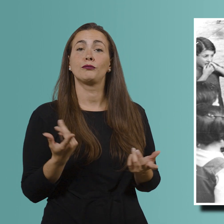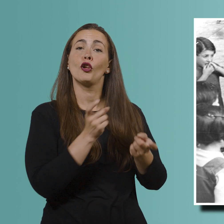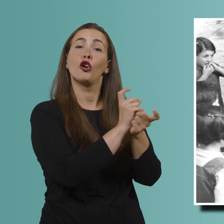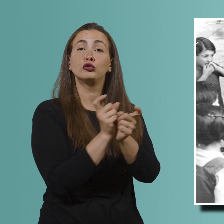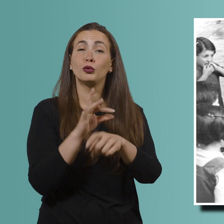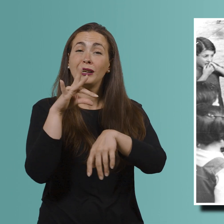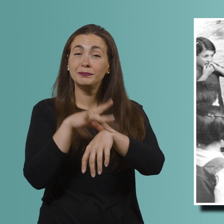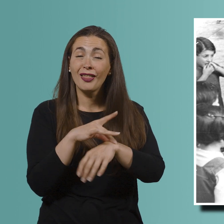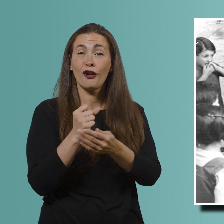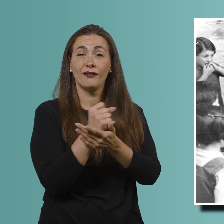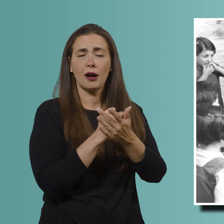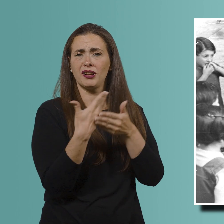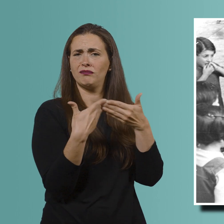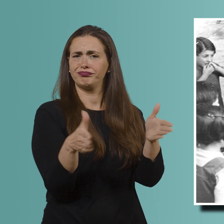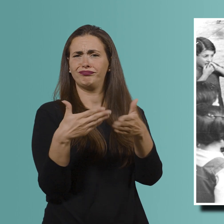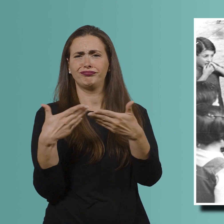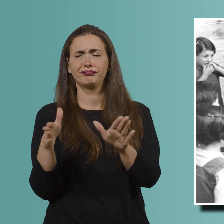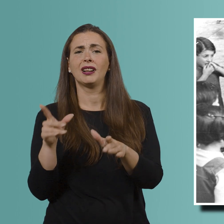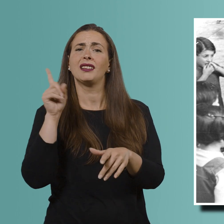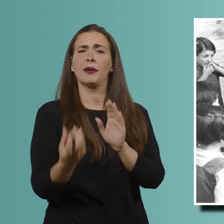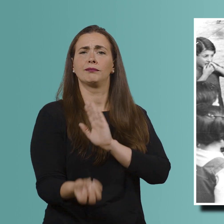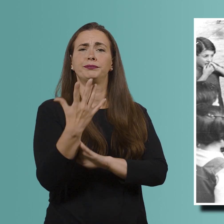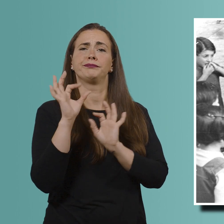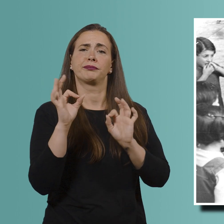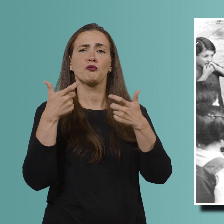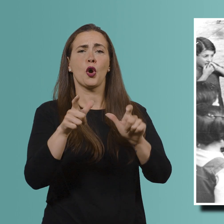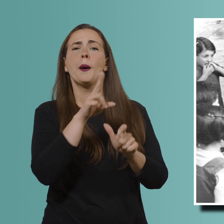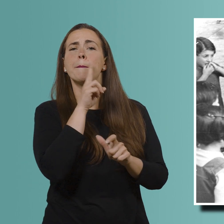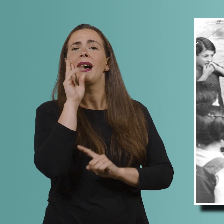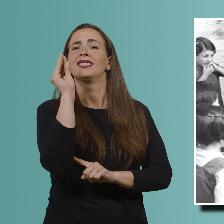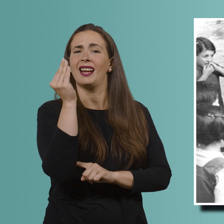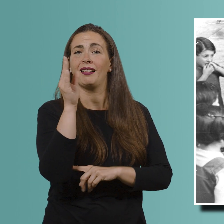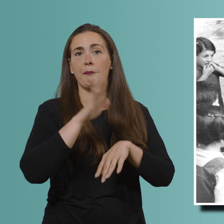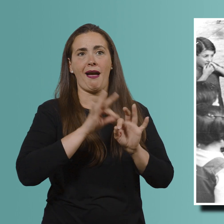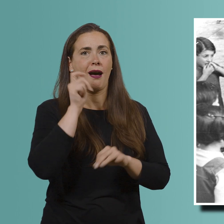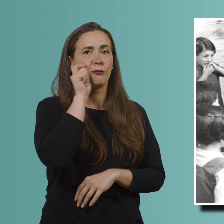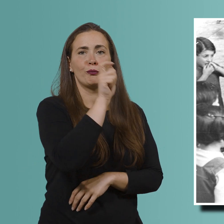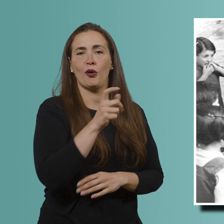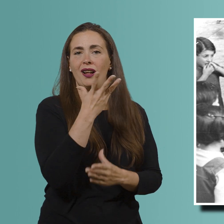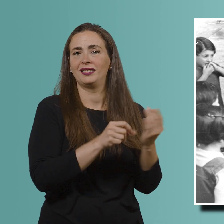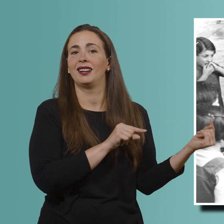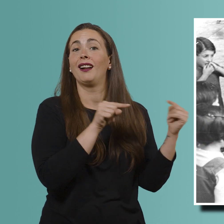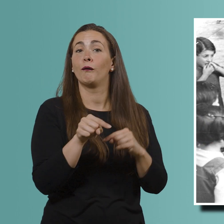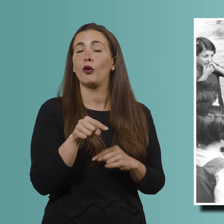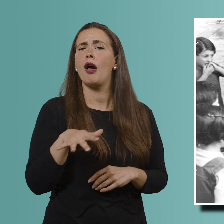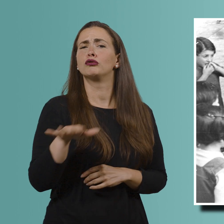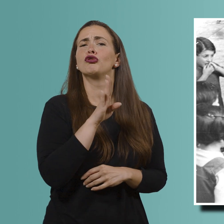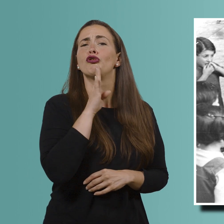Es van habilitar dispensaris mèdics i farmacèutics, i es va crear una maternitat per a les dones refugiades a la planta segona